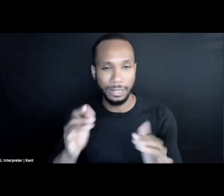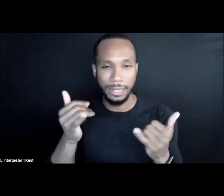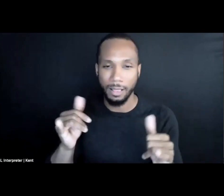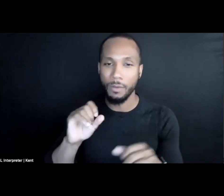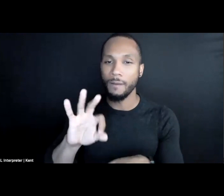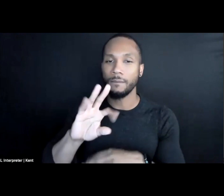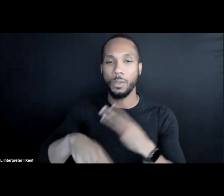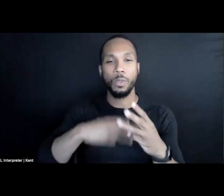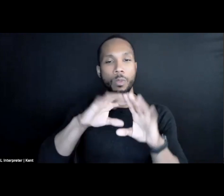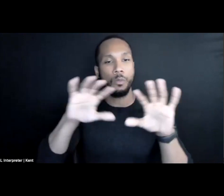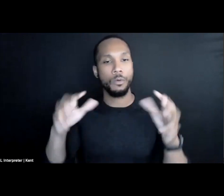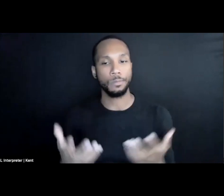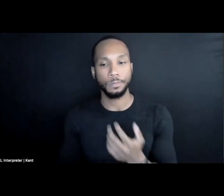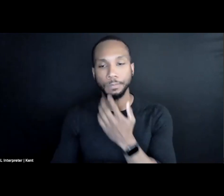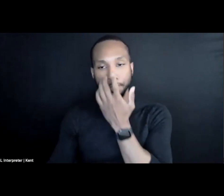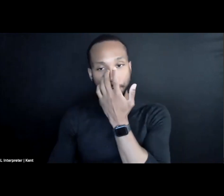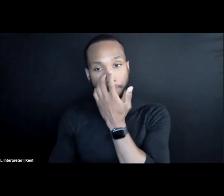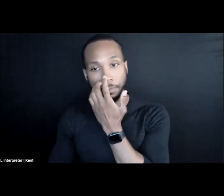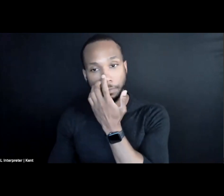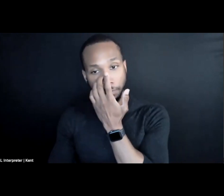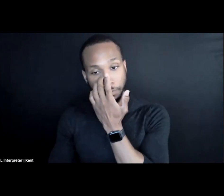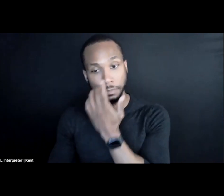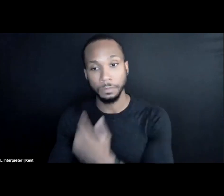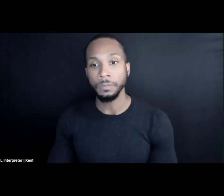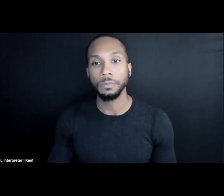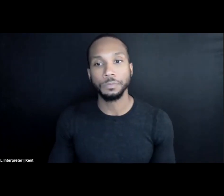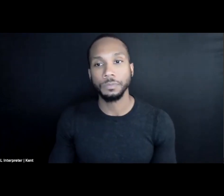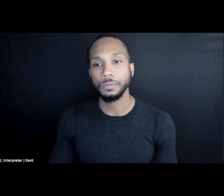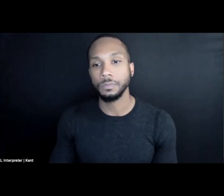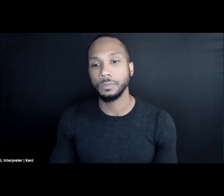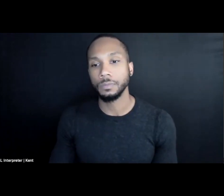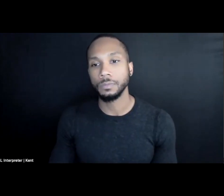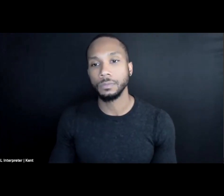Por dentro, la noche avanza